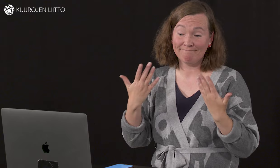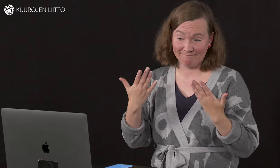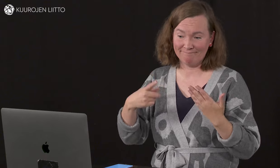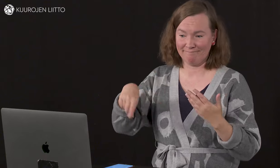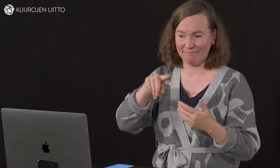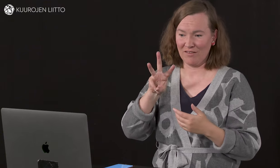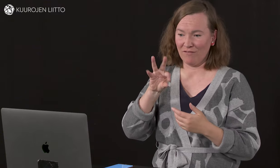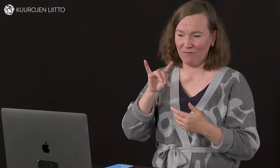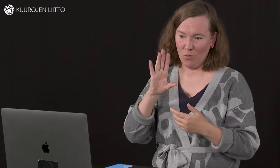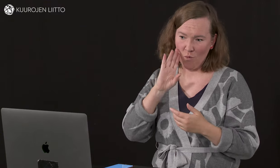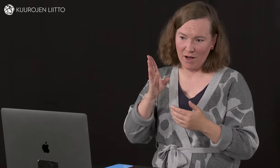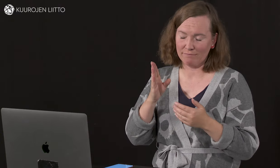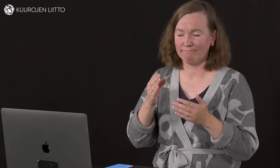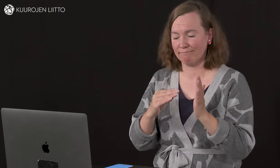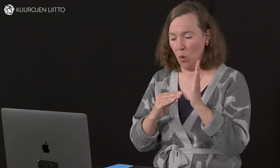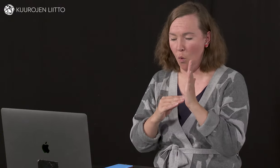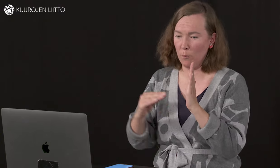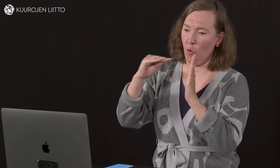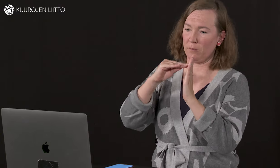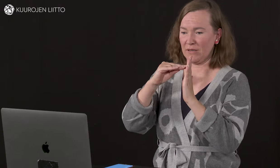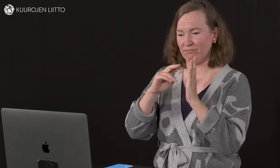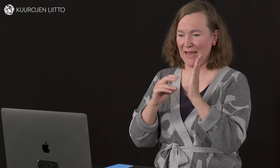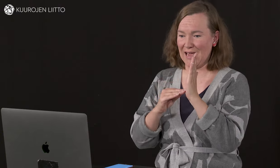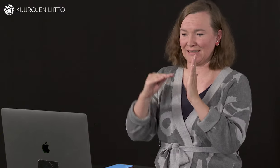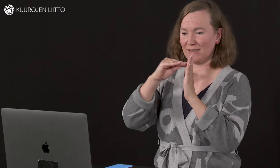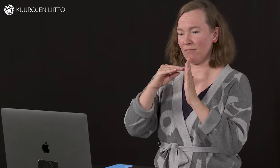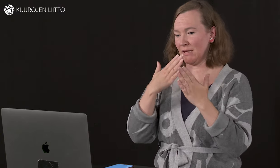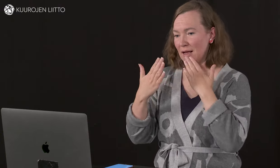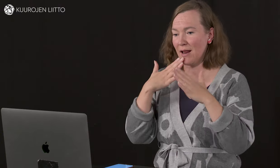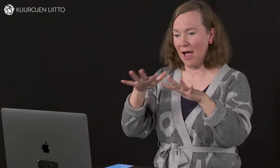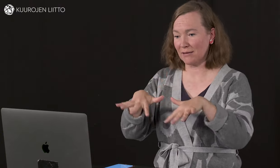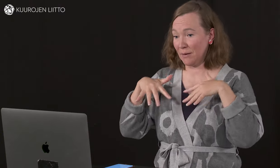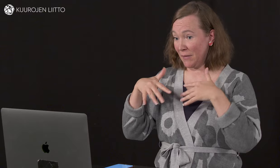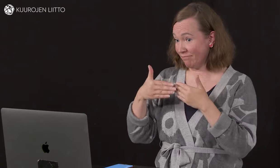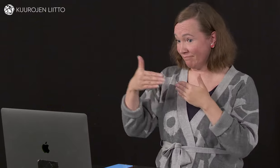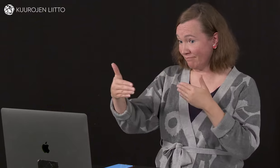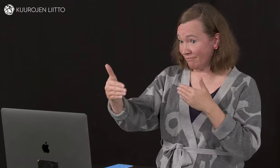WFD pitää ylimääräisen yleiskokouksen lähiaikoina.